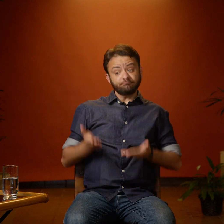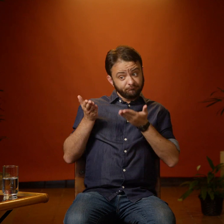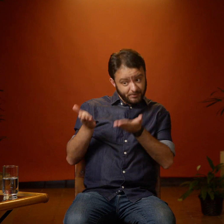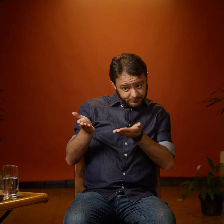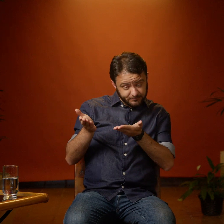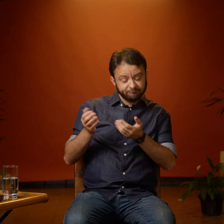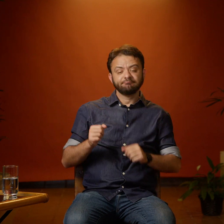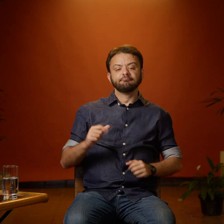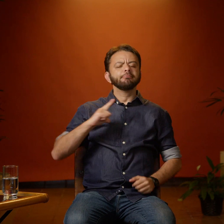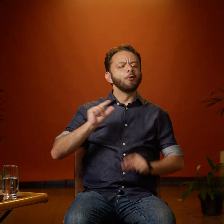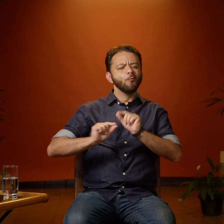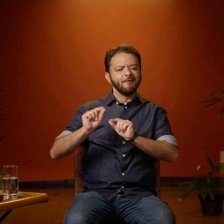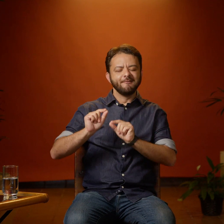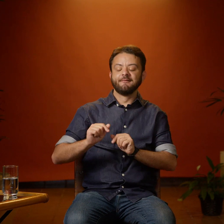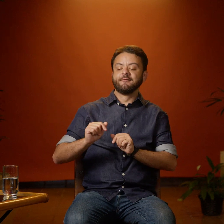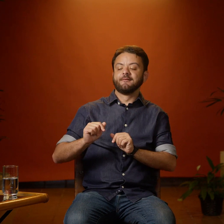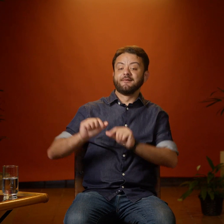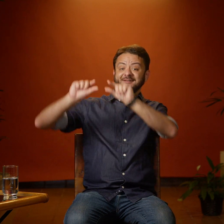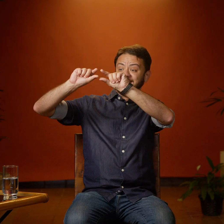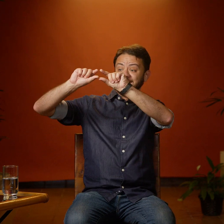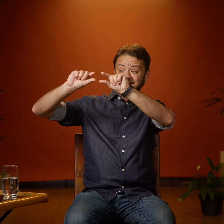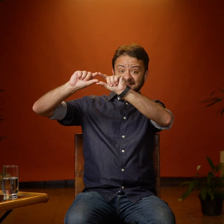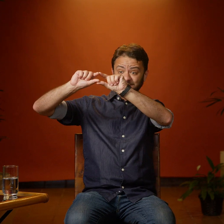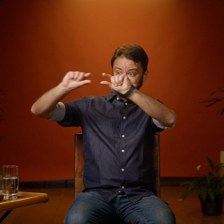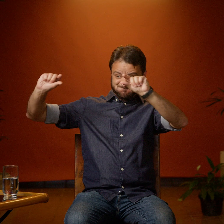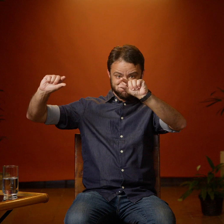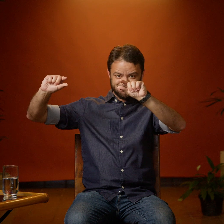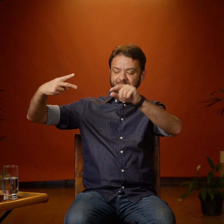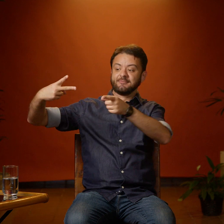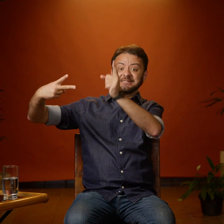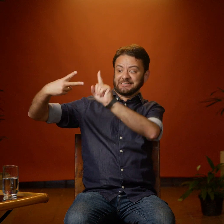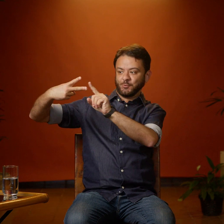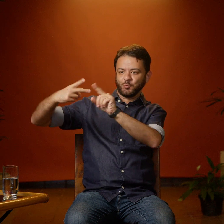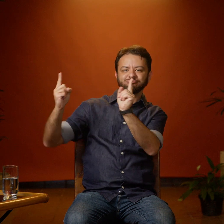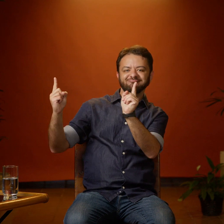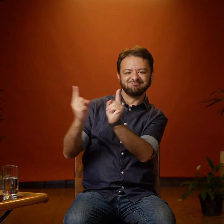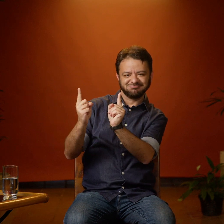a frase mais importante vai em cima na primeira linha, e na segunda linha, a frase menor